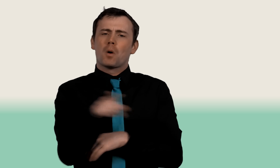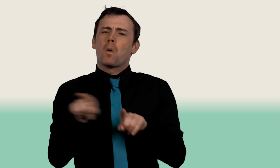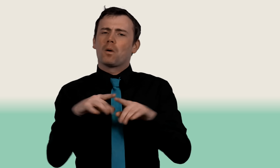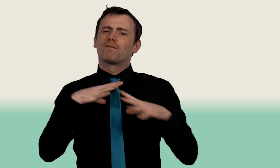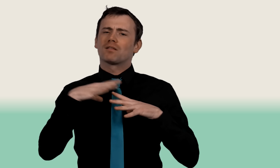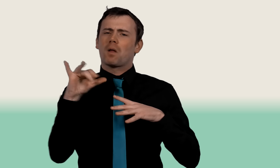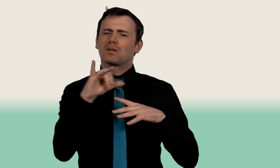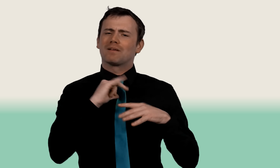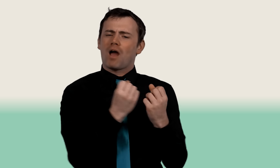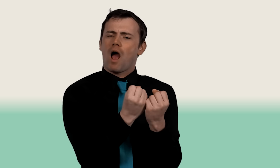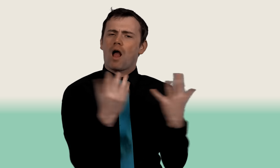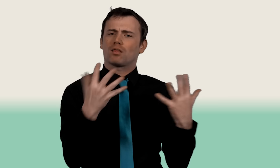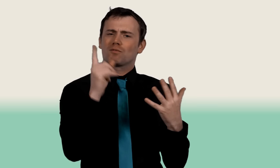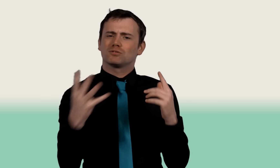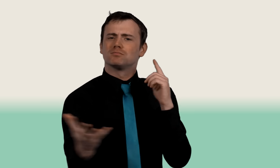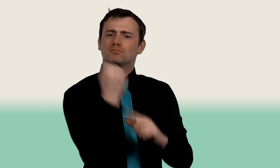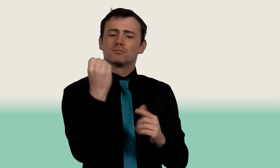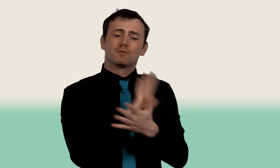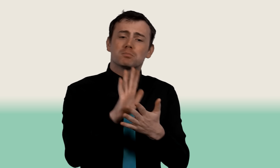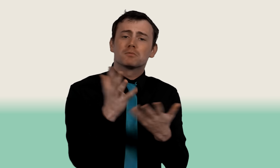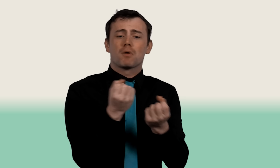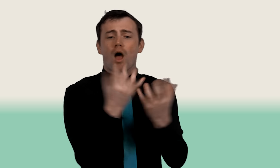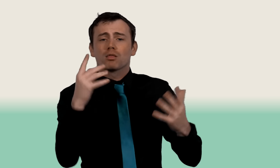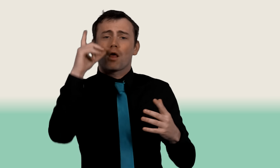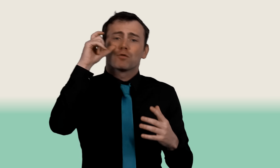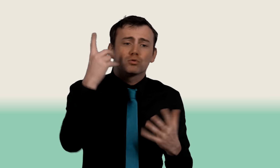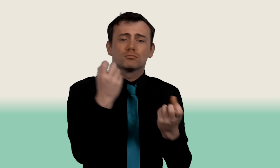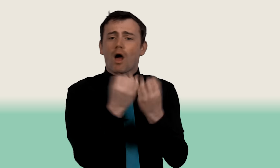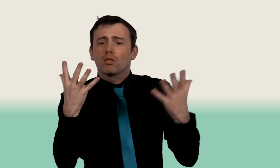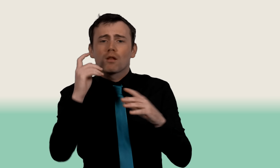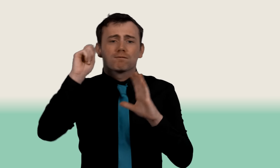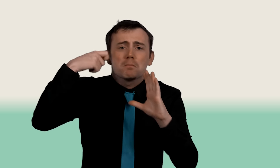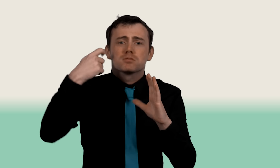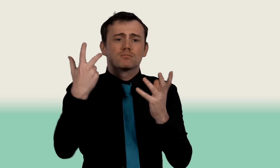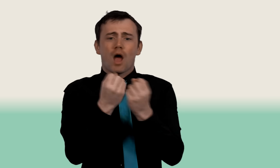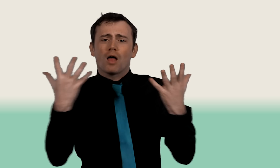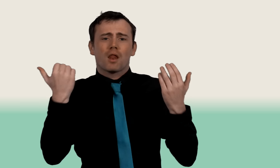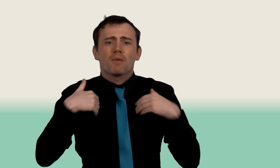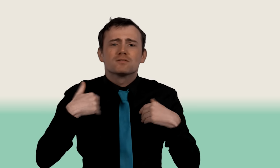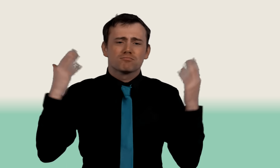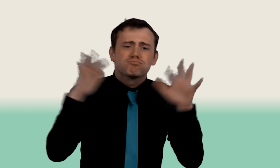Ook wordt er verteld wat de quota zijn om een uitdaging te doen slagen. Bijvoorbeeld het aantal foto's, het aantal filmpjes of het aantal personen.